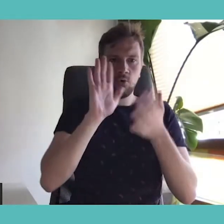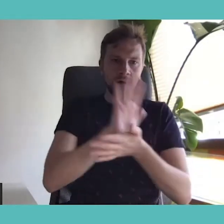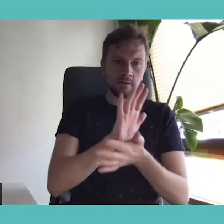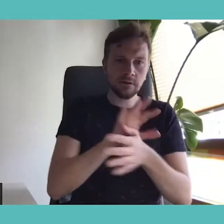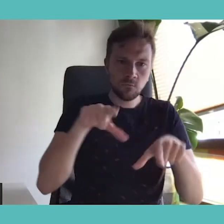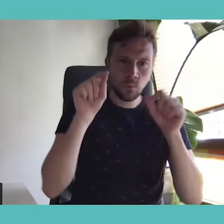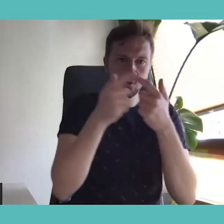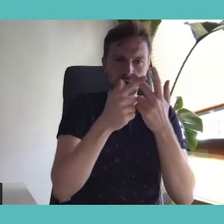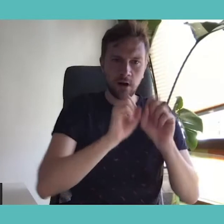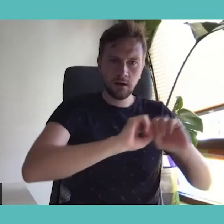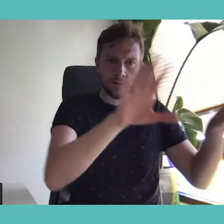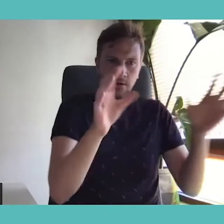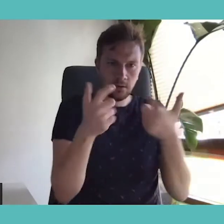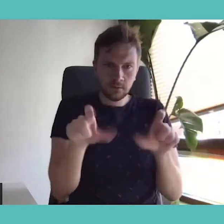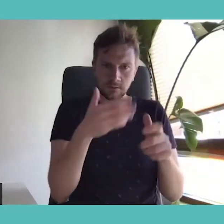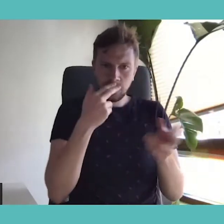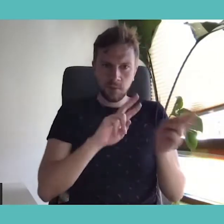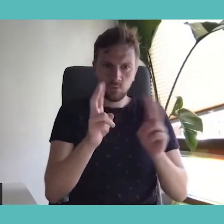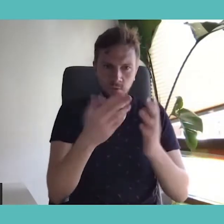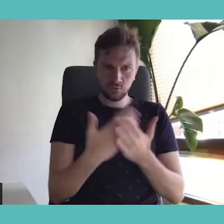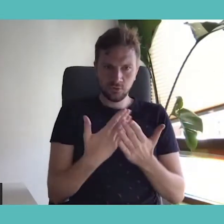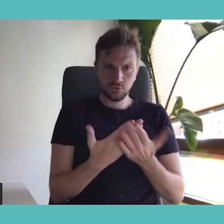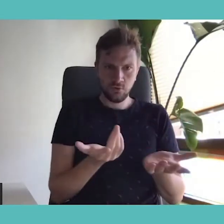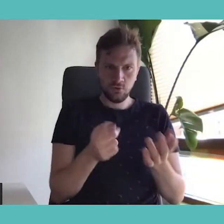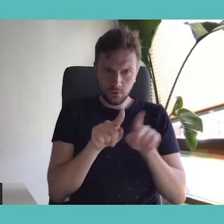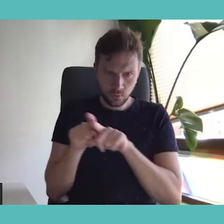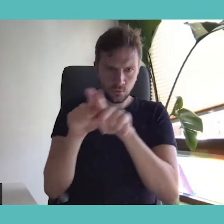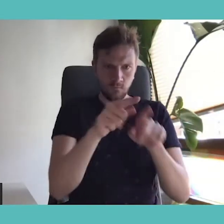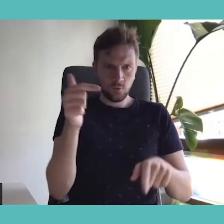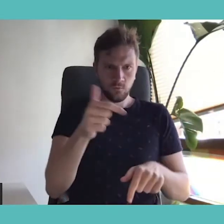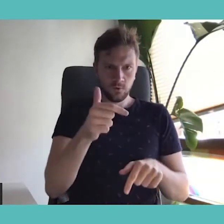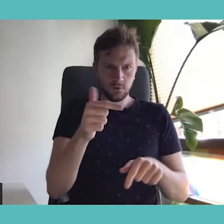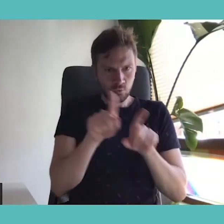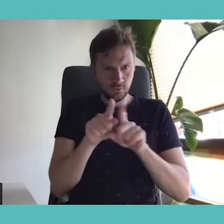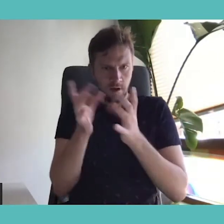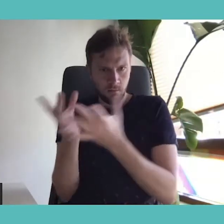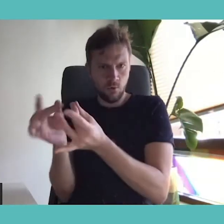a już na Facebooku, czy na portalu Gazety wyborczej czy w innych mediach nie zawsze.